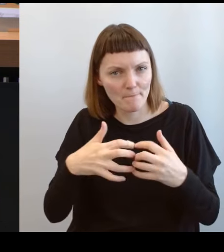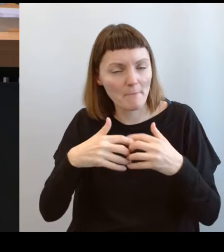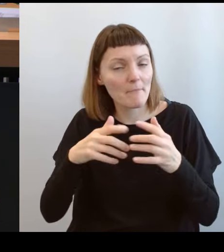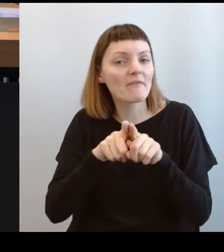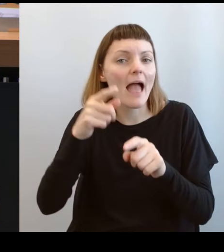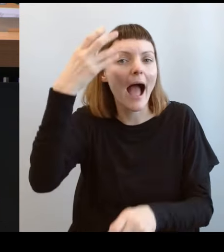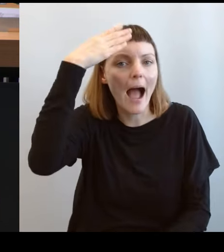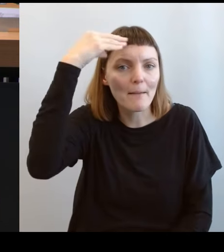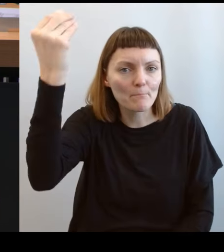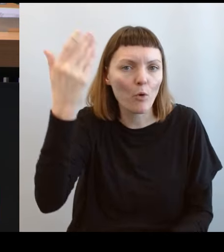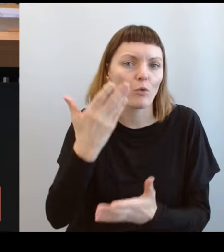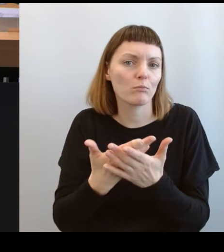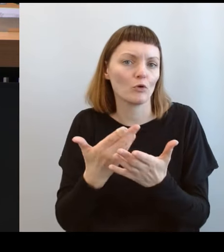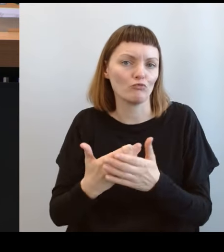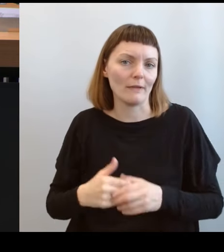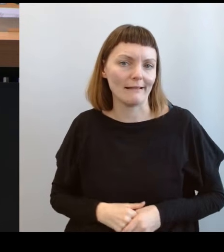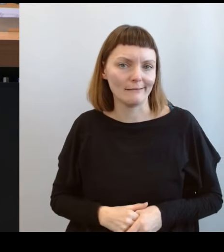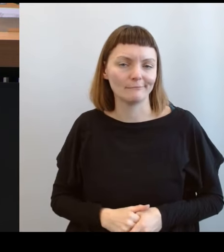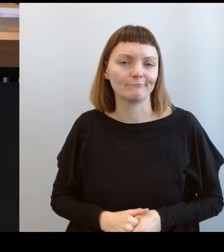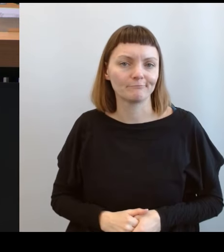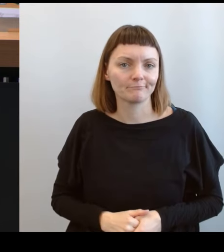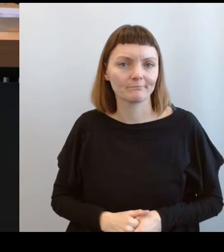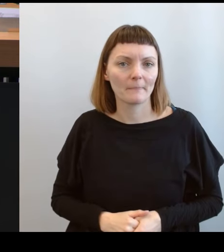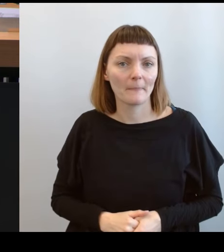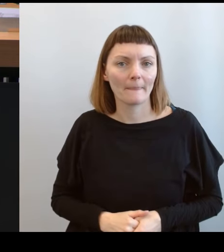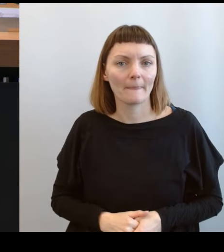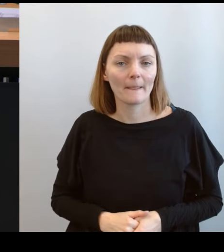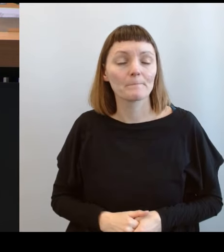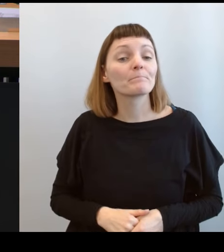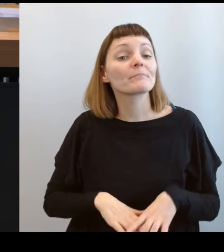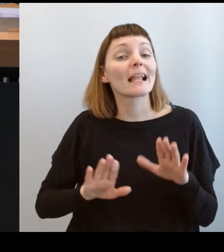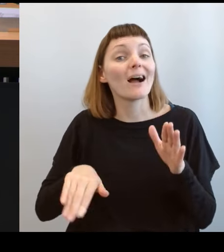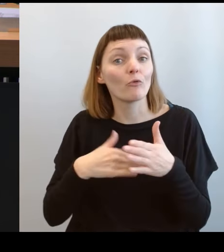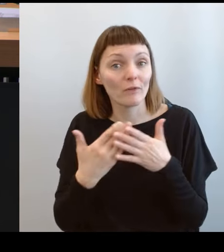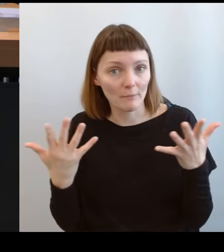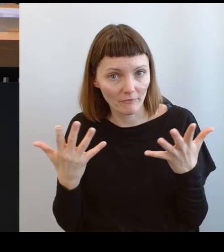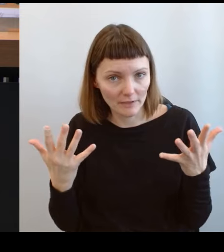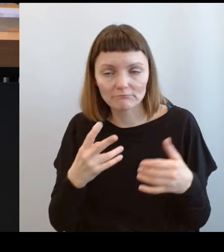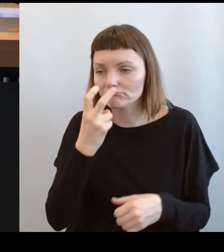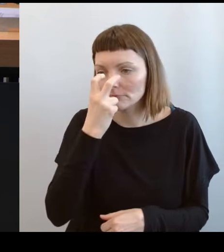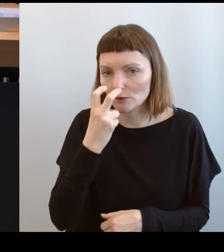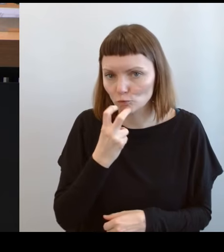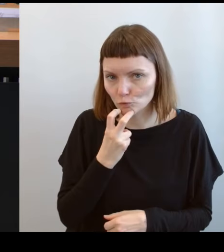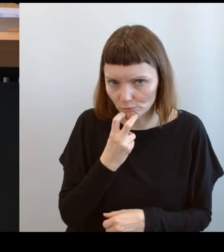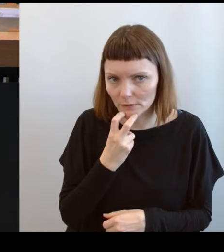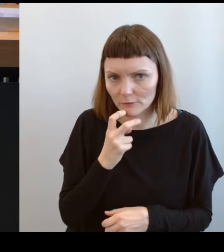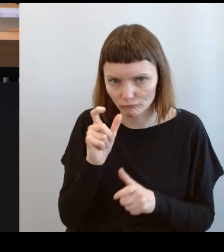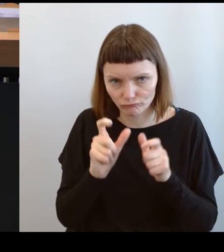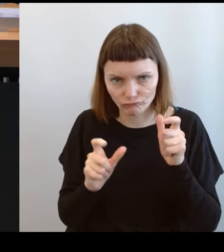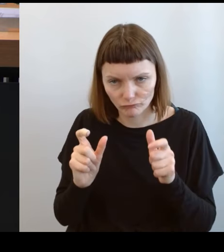Die Aufgabe soll darin bestehen, Auszubildende endlich günstigen Wohnplatz anzubieten und allgemein zur Steigerung der